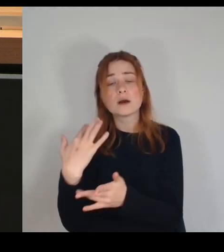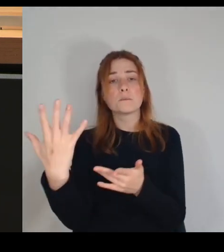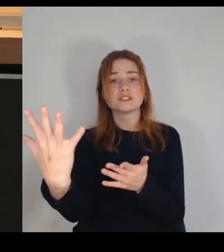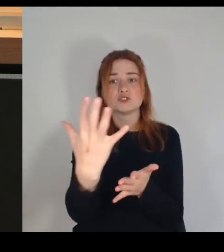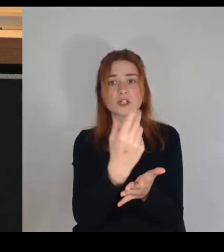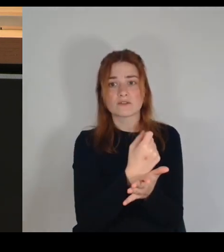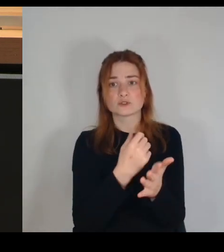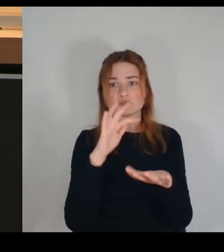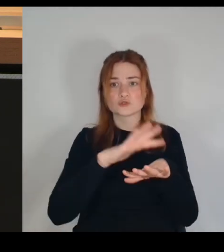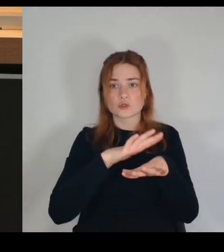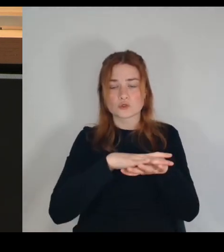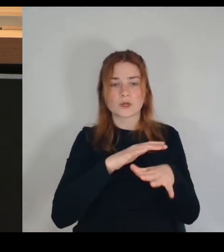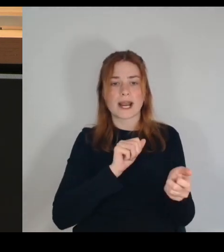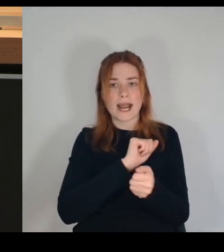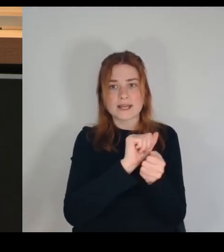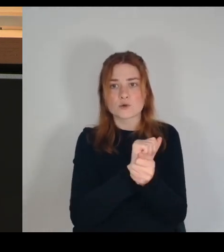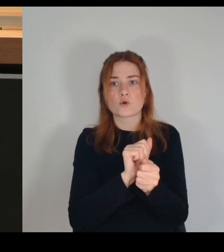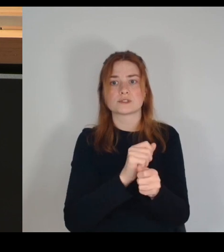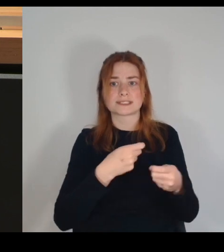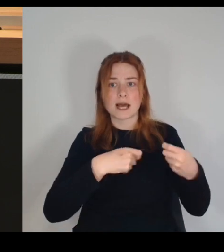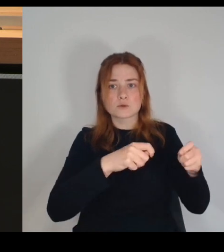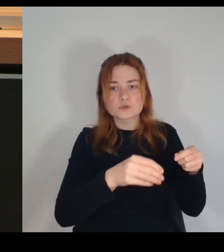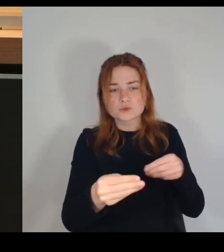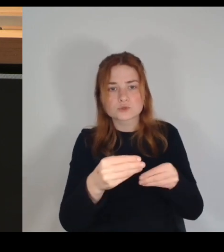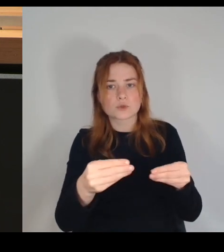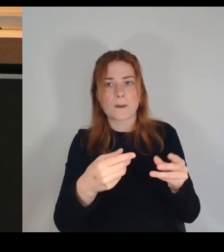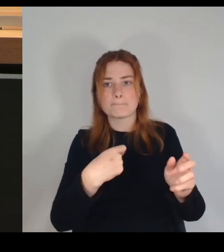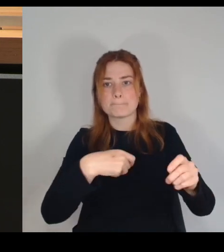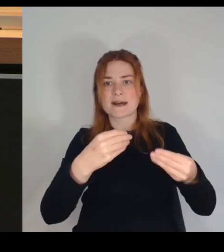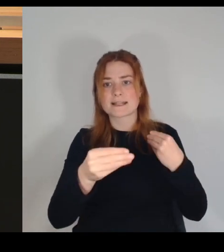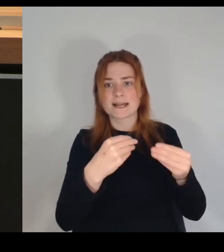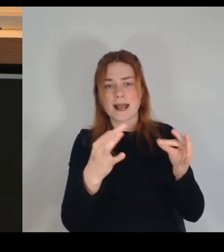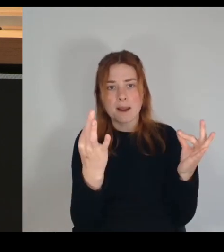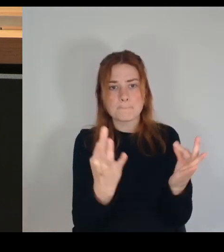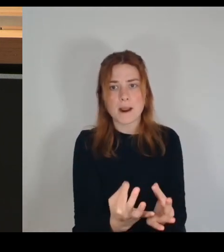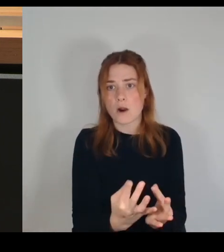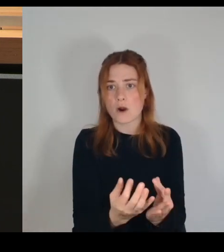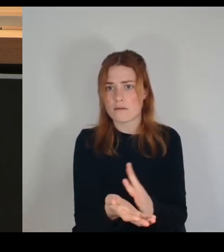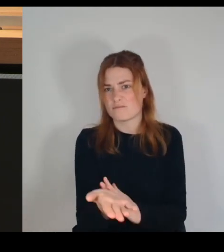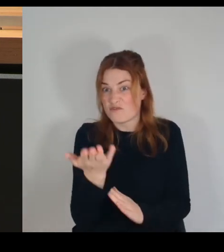Und die AG Rekommunalisierung der Schulen hat 2021 geschätzt geschätzt,